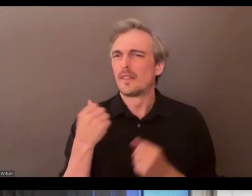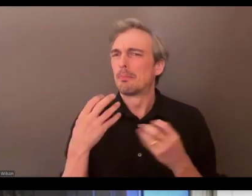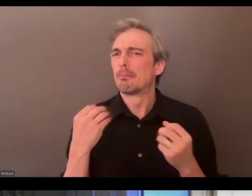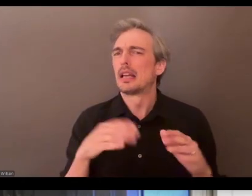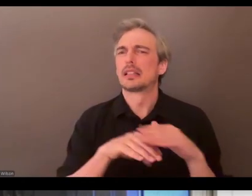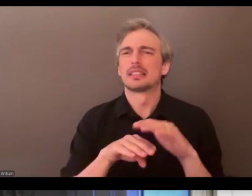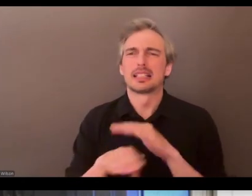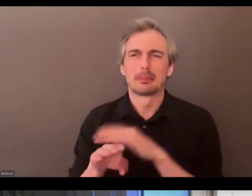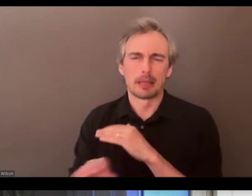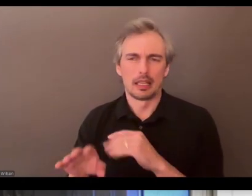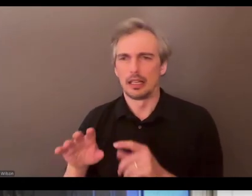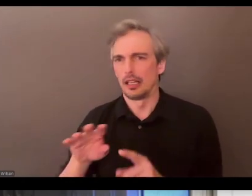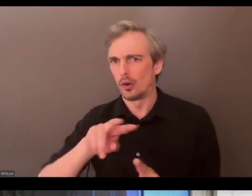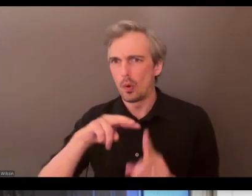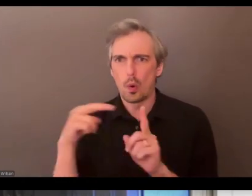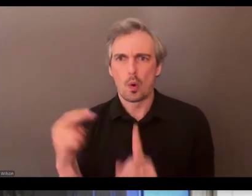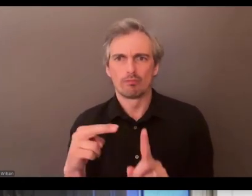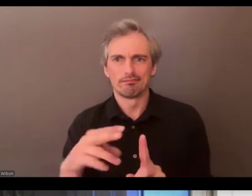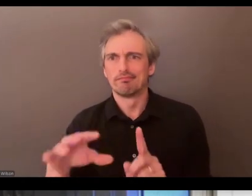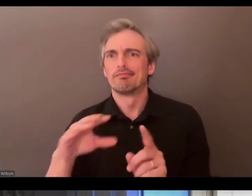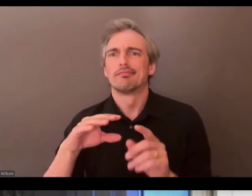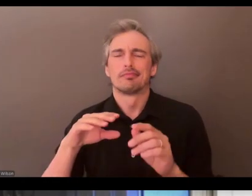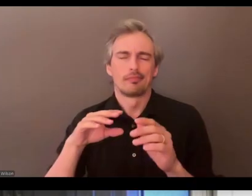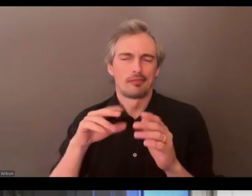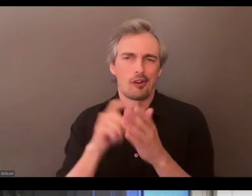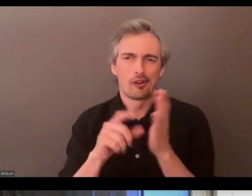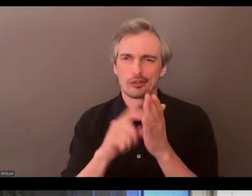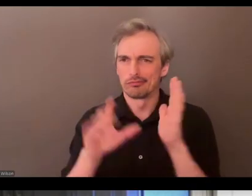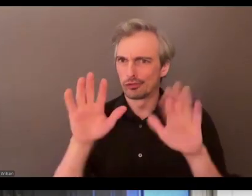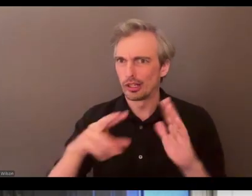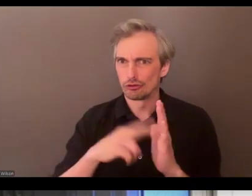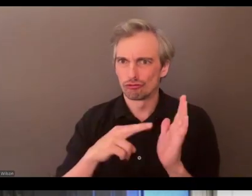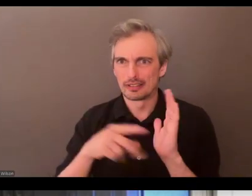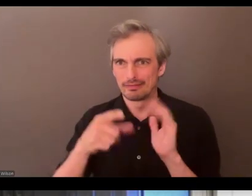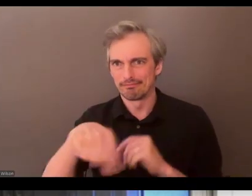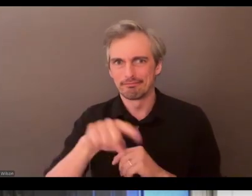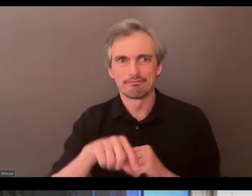非常に読み応えがあります。 LinkedInでつながるべき人々も紹介します。